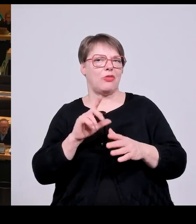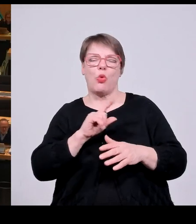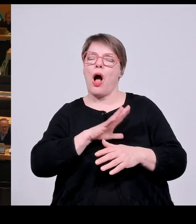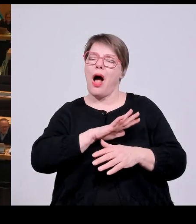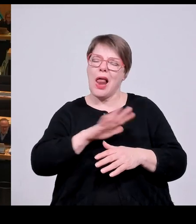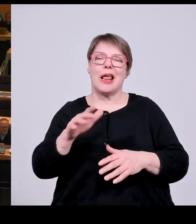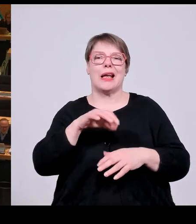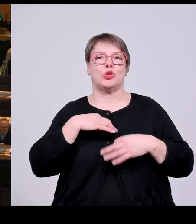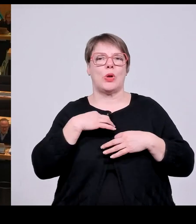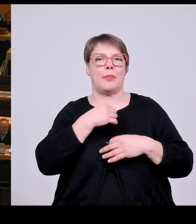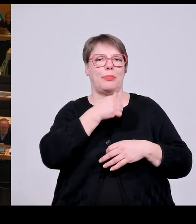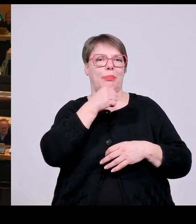freistellt.